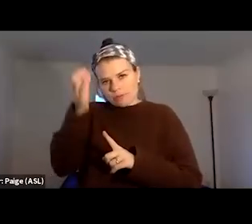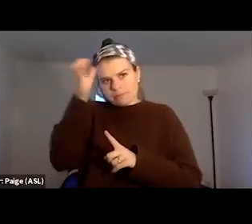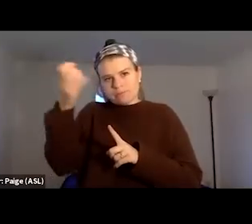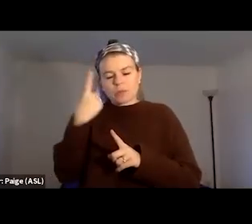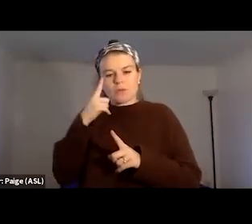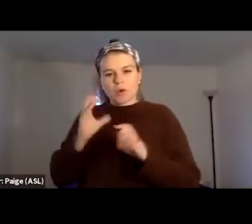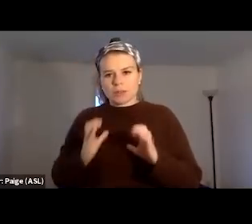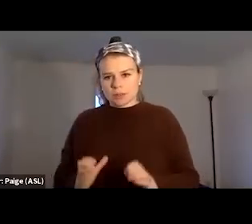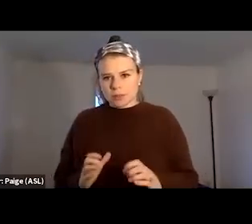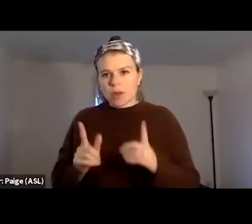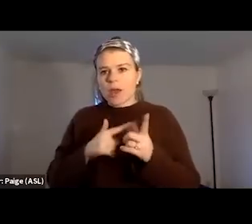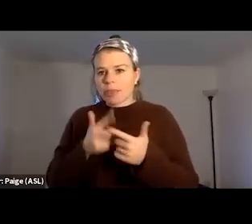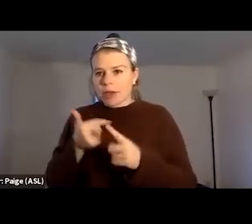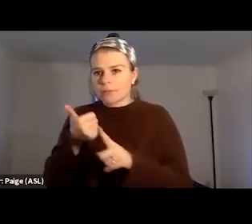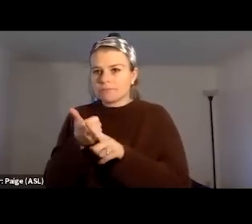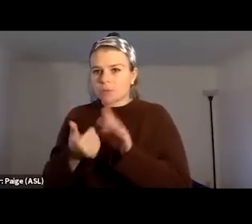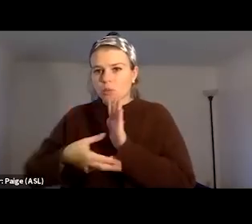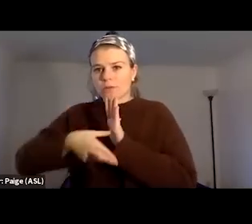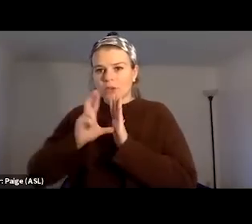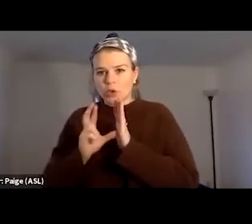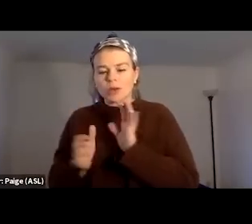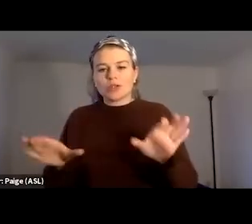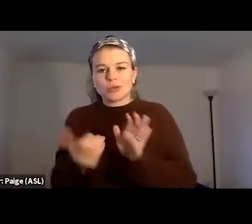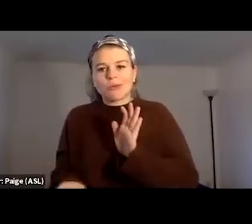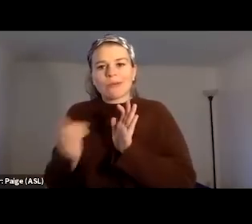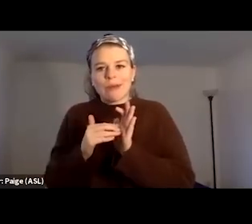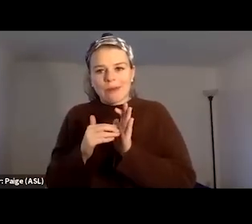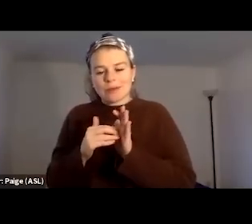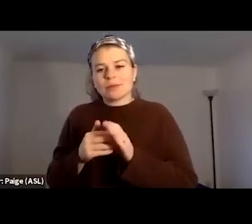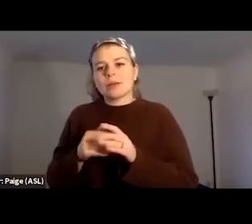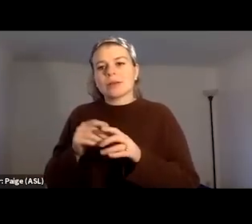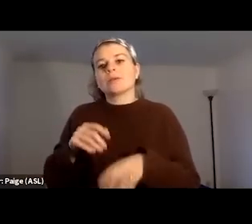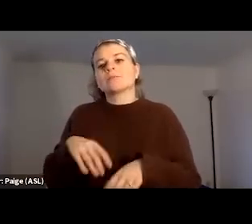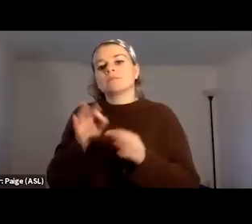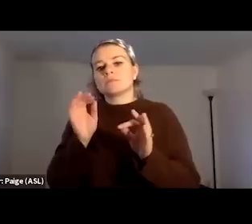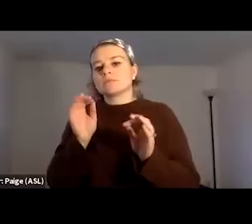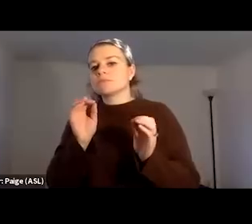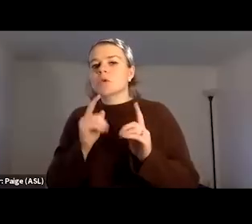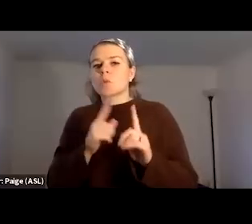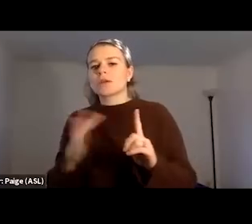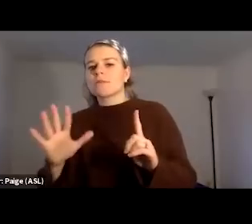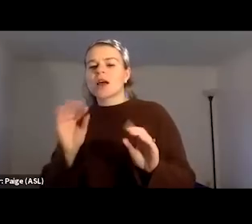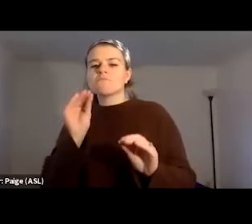Luego les pedimos que revisaran la lista nuevamente y clasificaran cada declaración en función de cuánto sentían que poseían